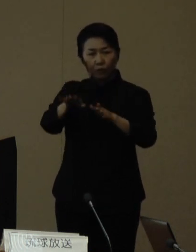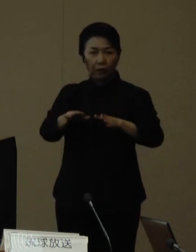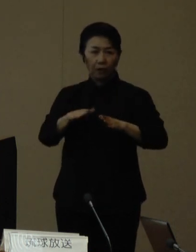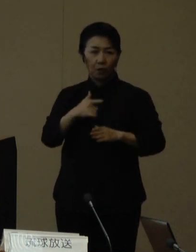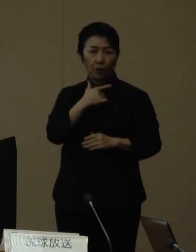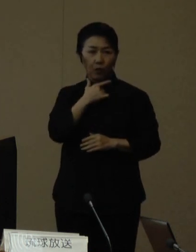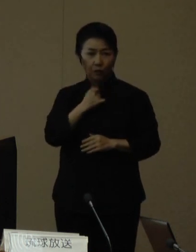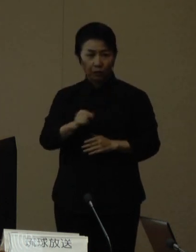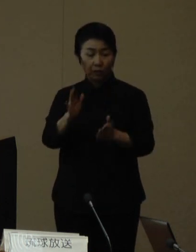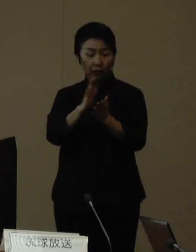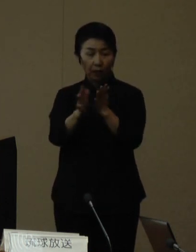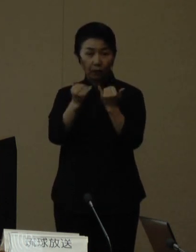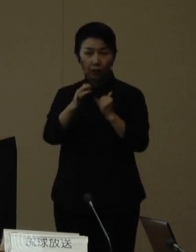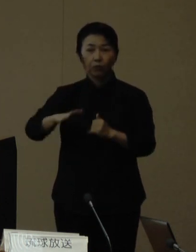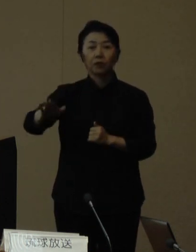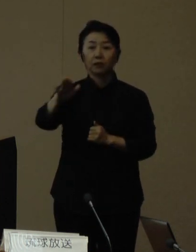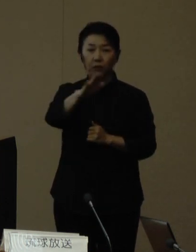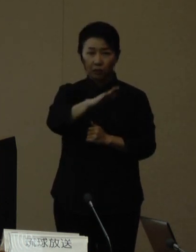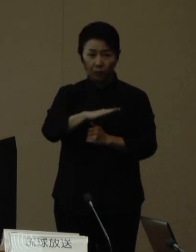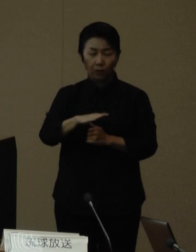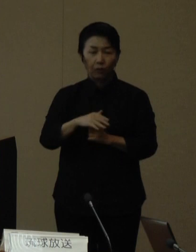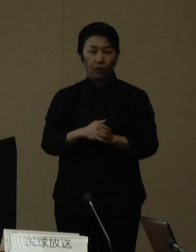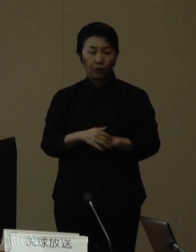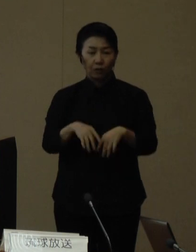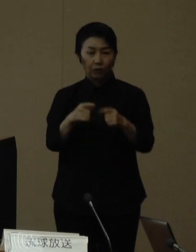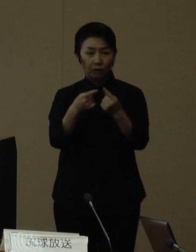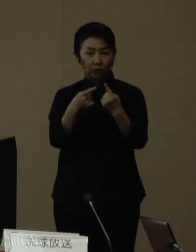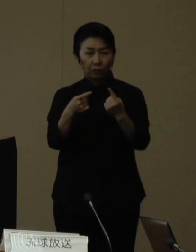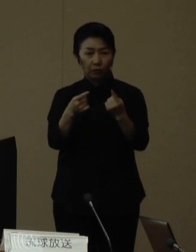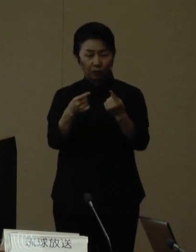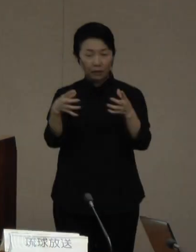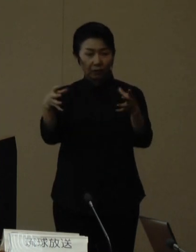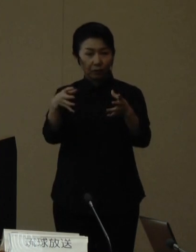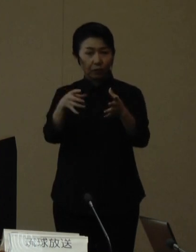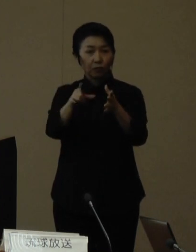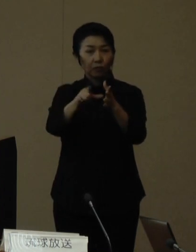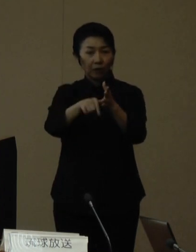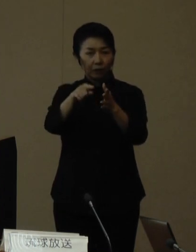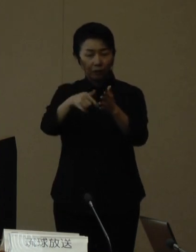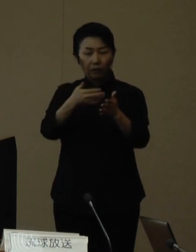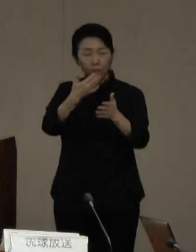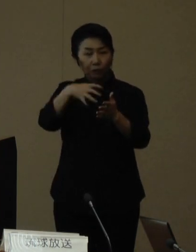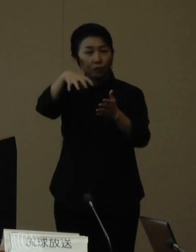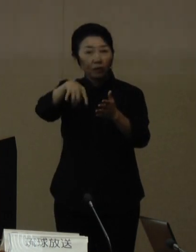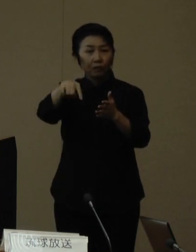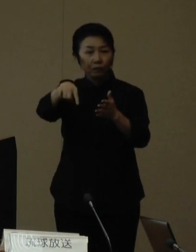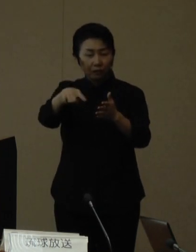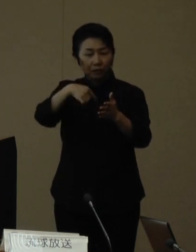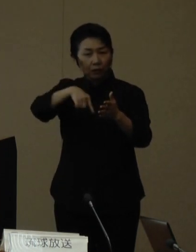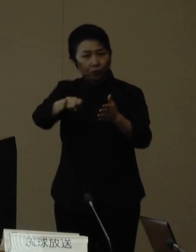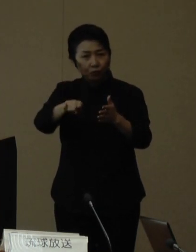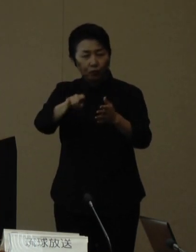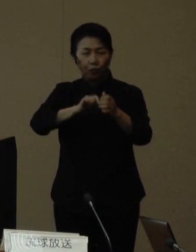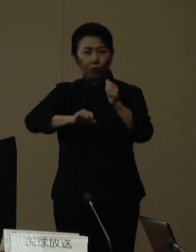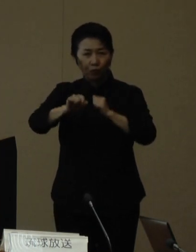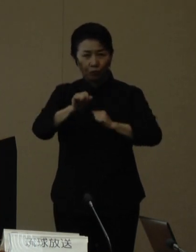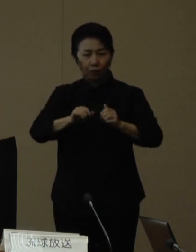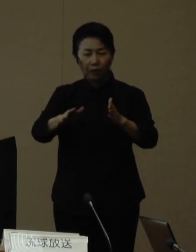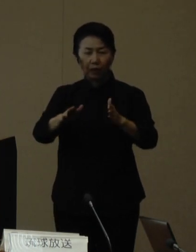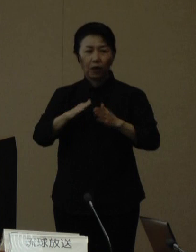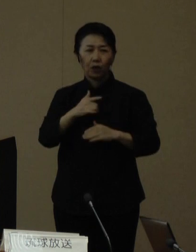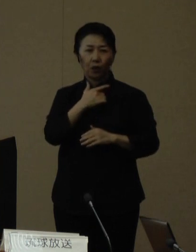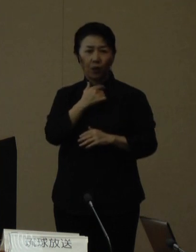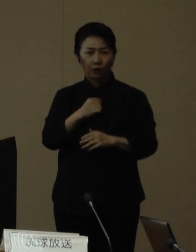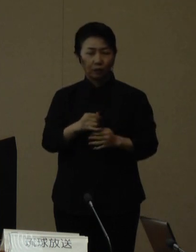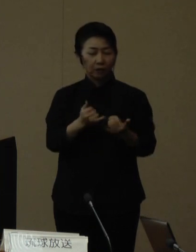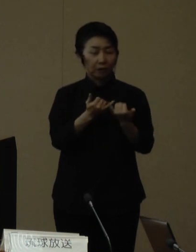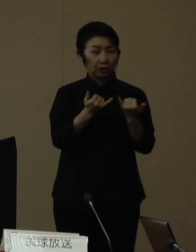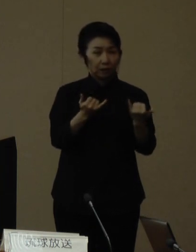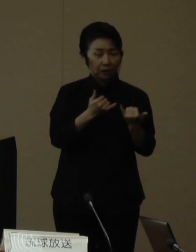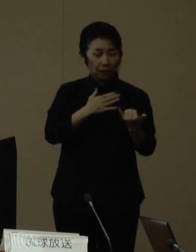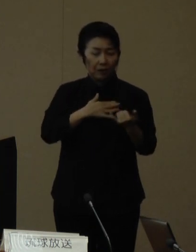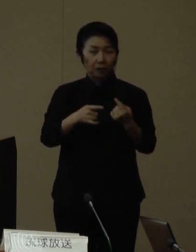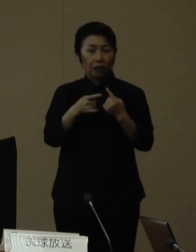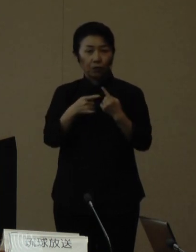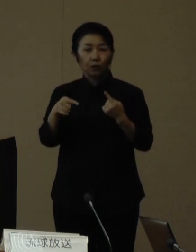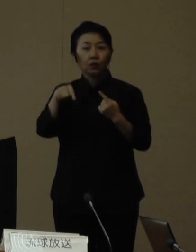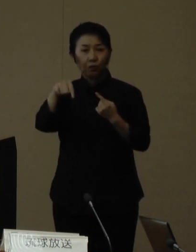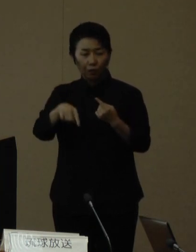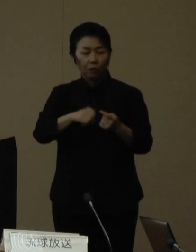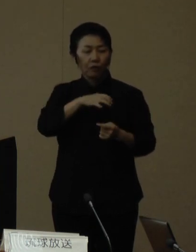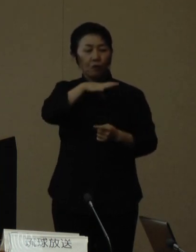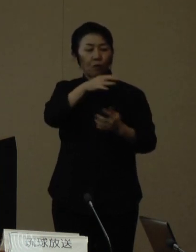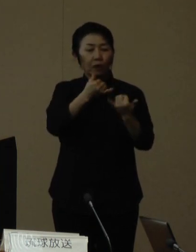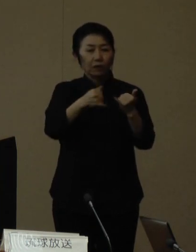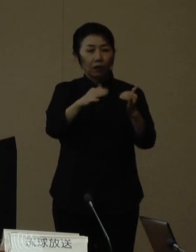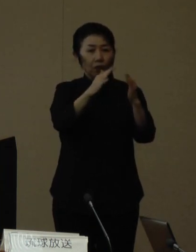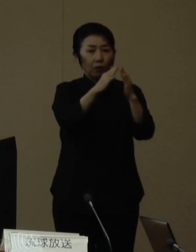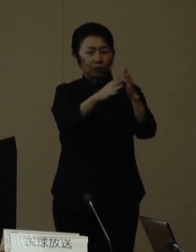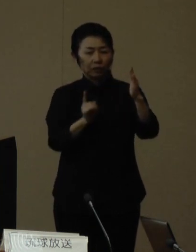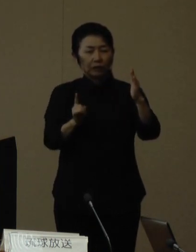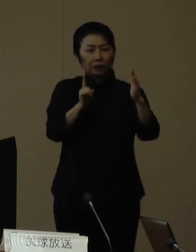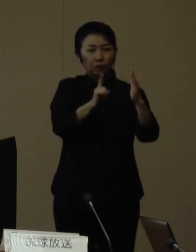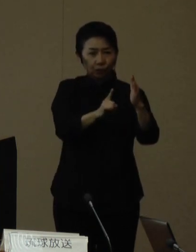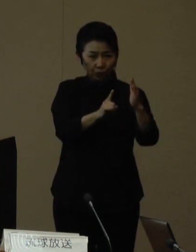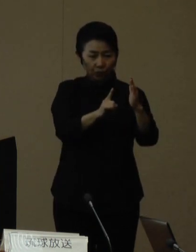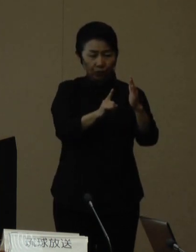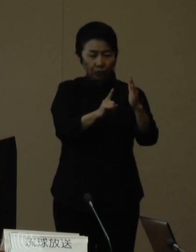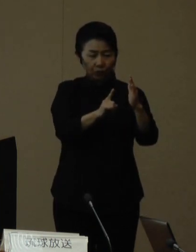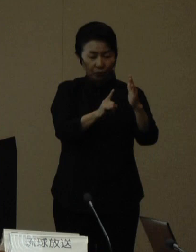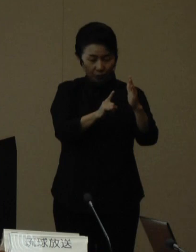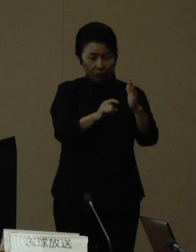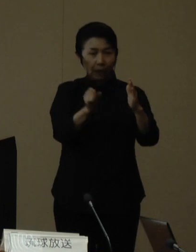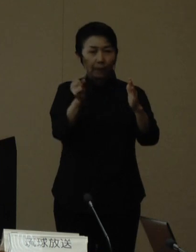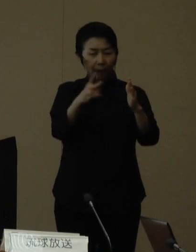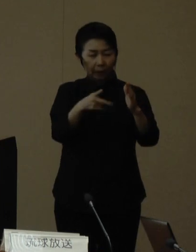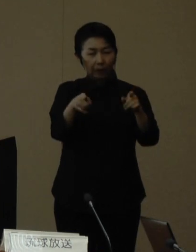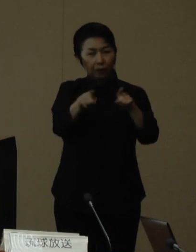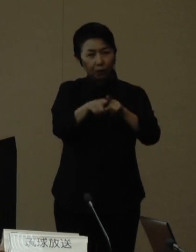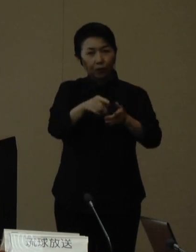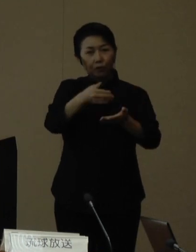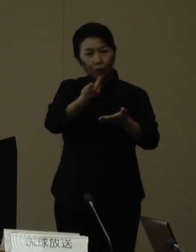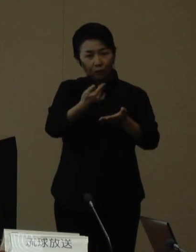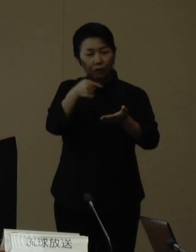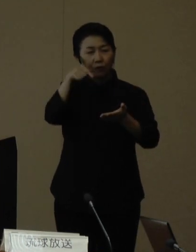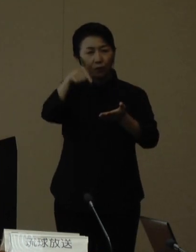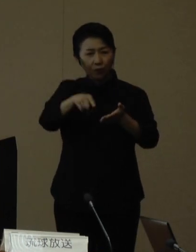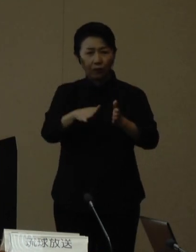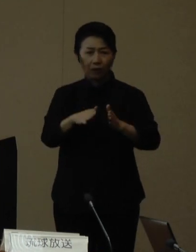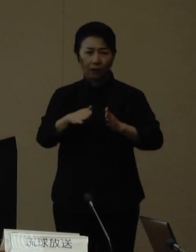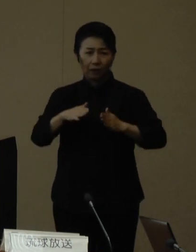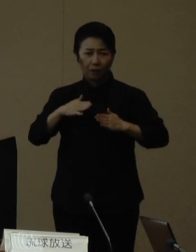県民の皆様は大人数との会食などのリスクの高い行動は避けてください。 親戚、知人の方々は高齢者の家を訪問したり、一緒に食事をすることをお控えください